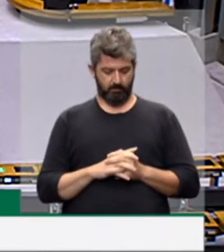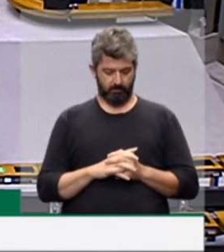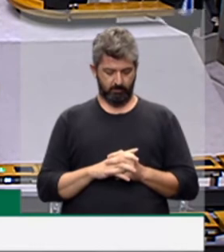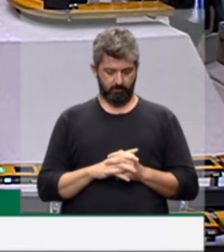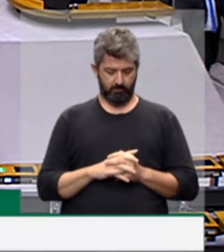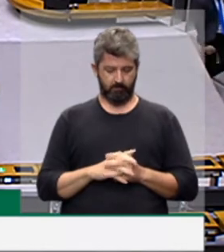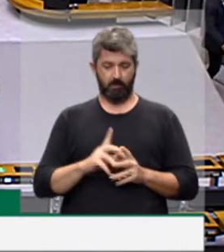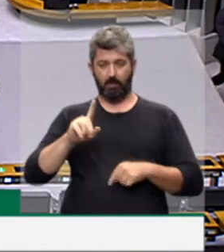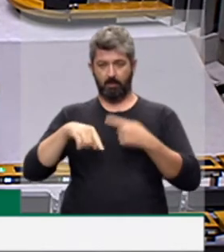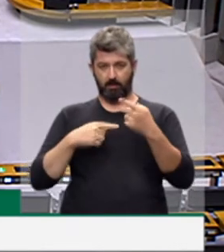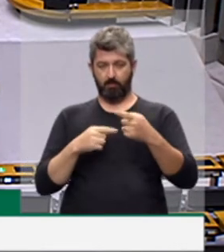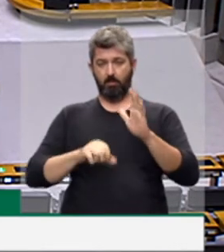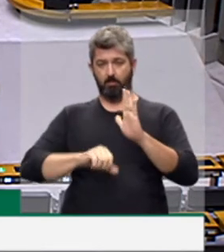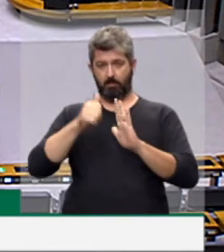DO PC DO B. POSSO FAZER UMA PERGUNTA AO RELATOR, DESCULPA,